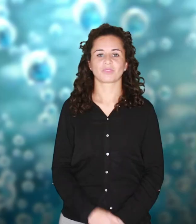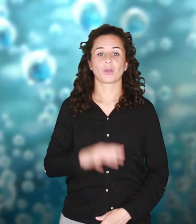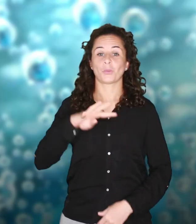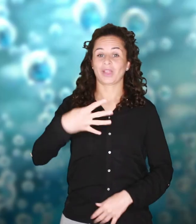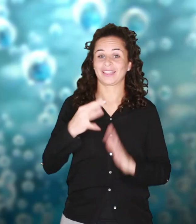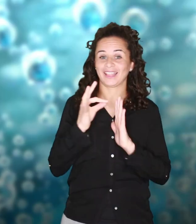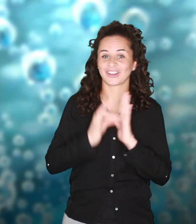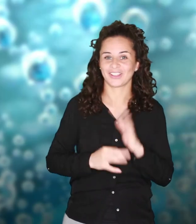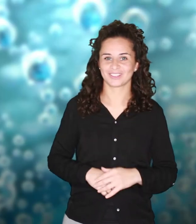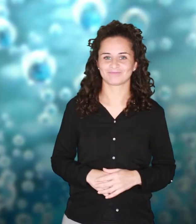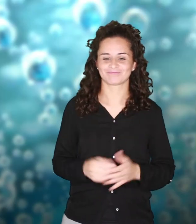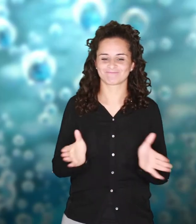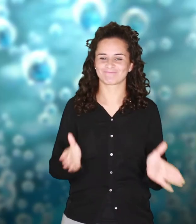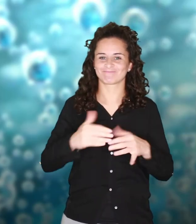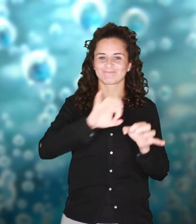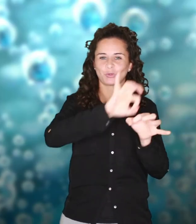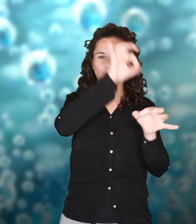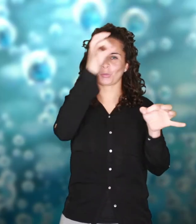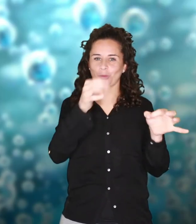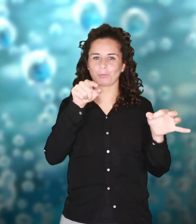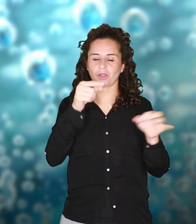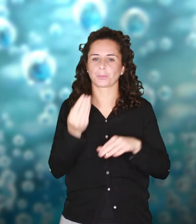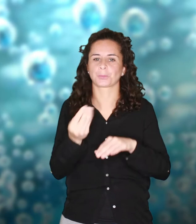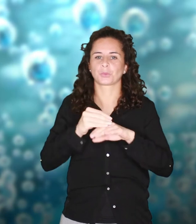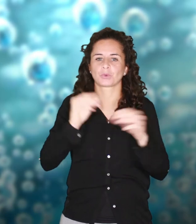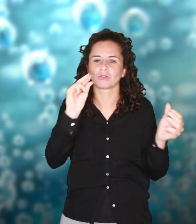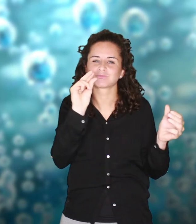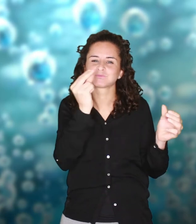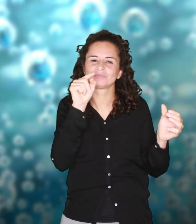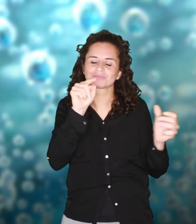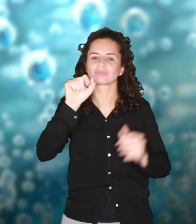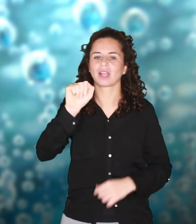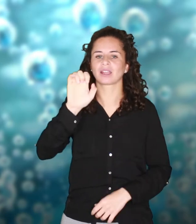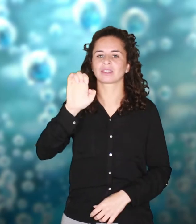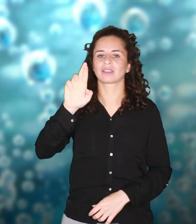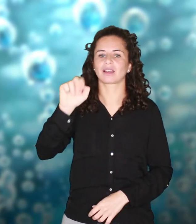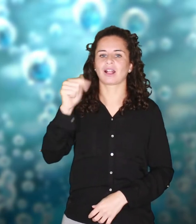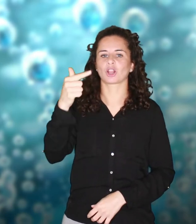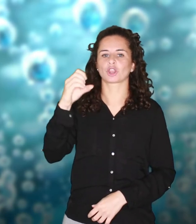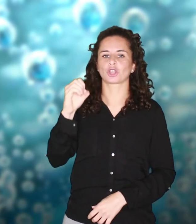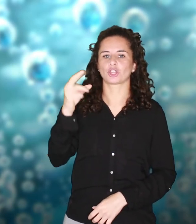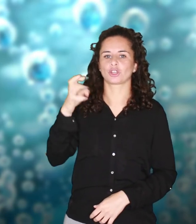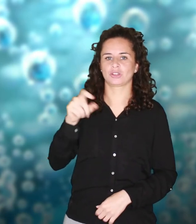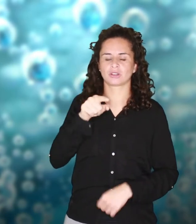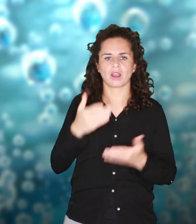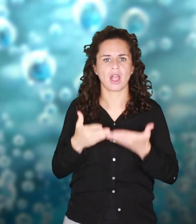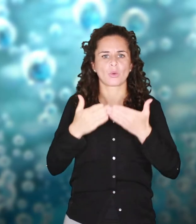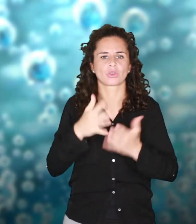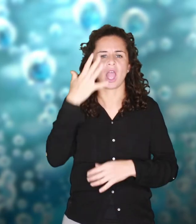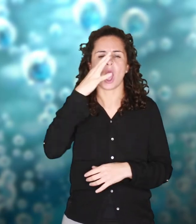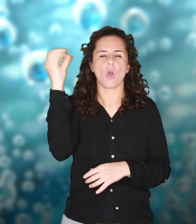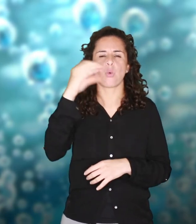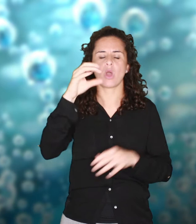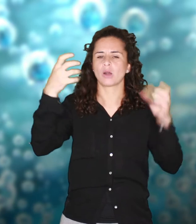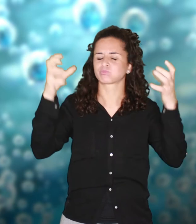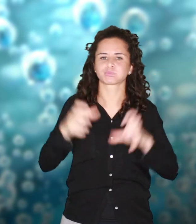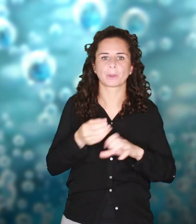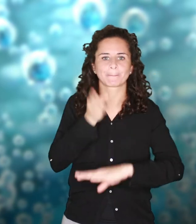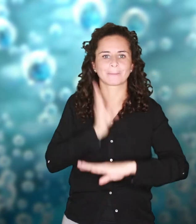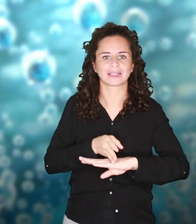Installa gli aeratori ai rubinetti. Si tratta di dispositivi che riducono della metà il flusso dell’acqua.